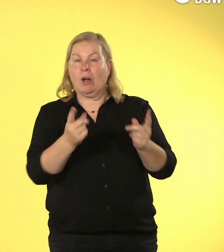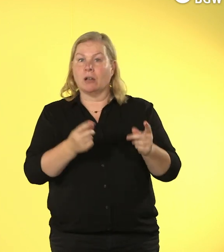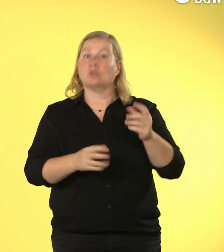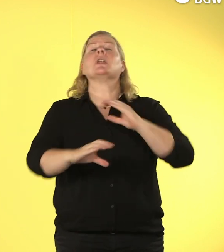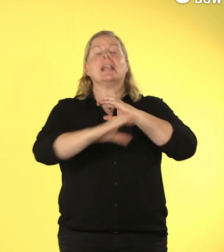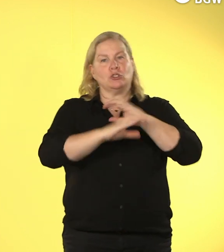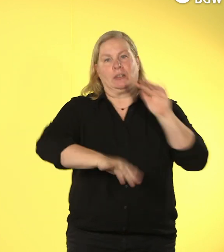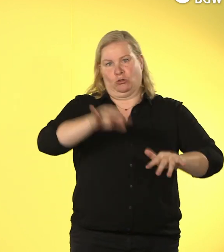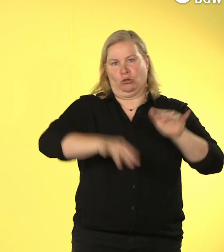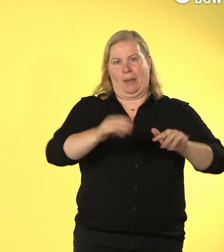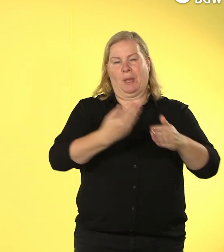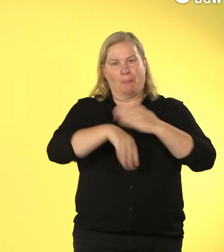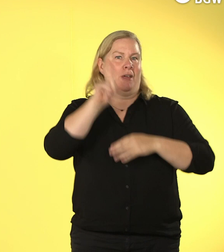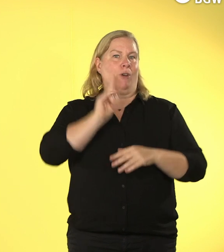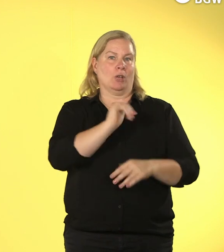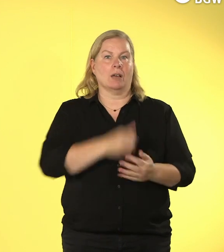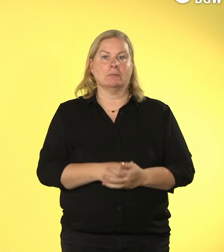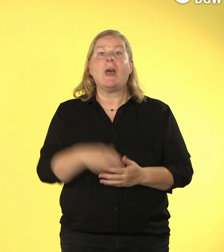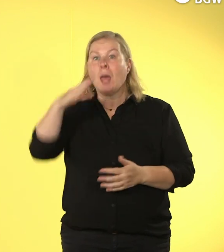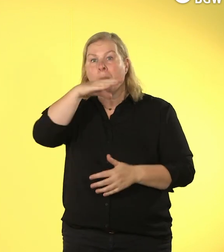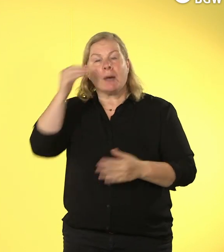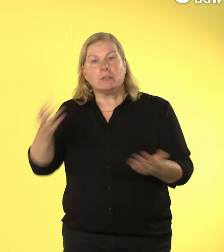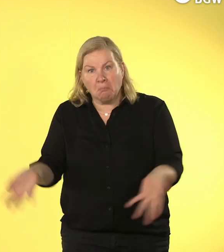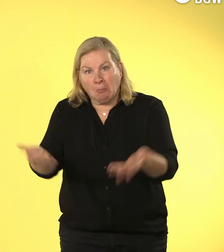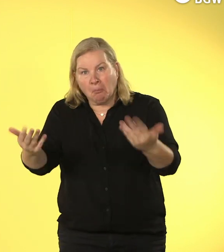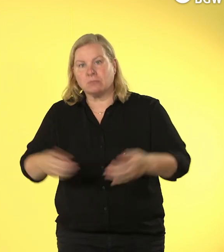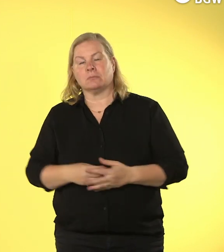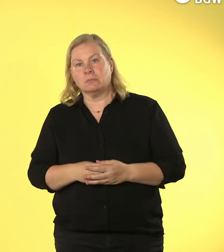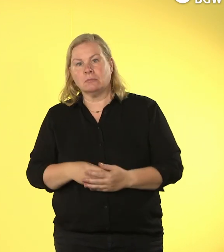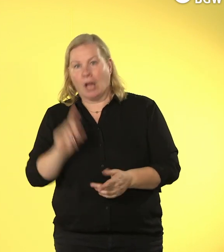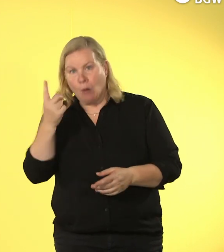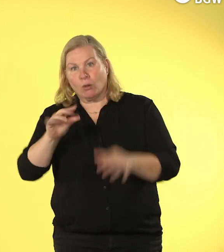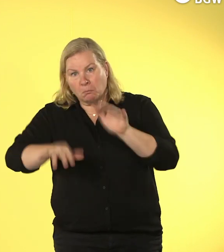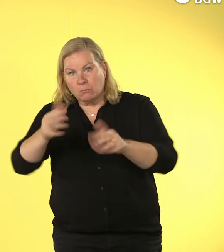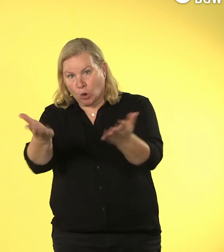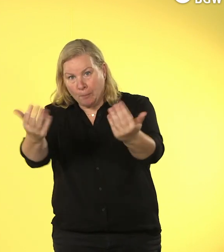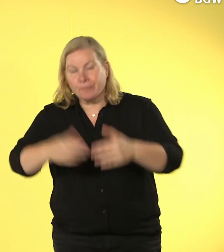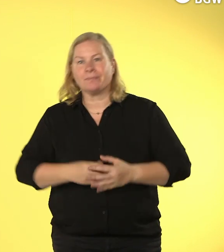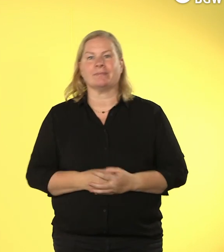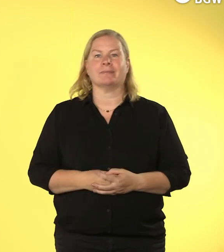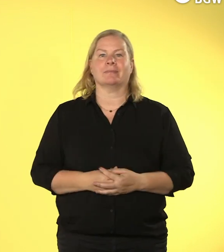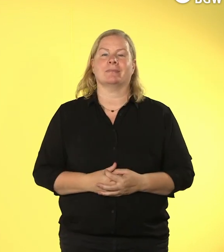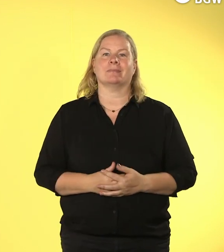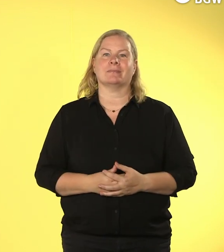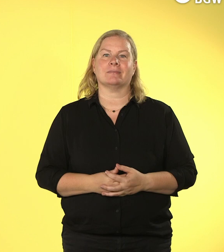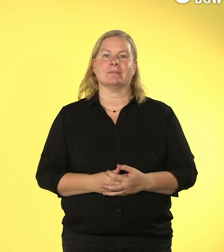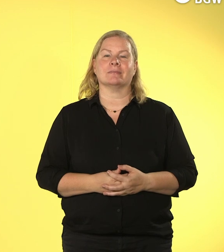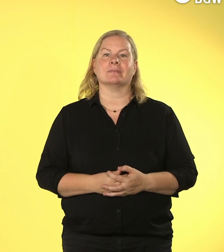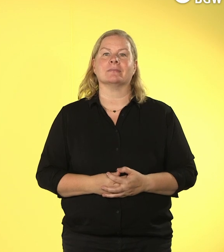Ihr Männer könnt auch eure Fragen schreiben! Ich habe noch was.